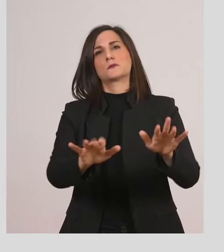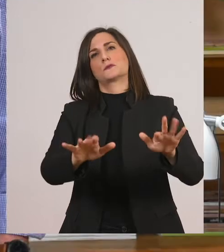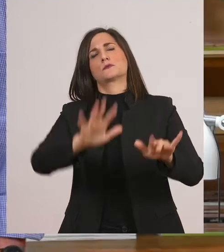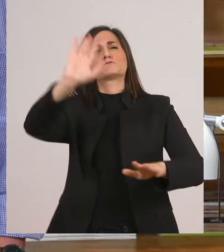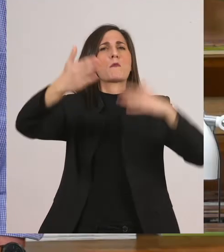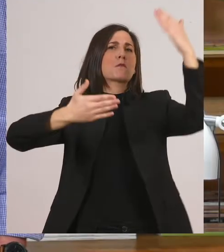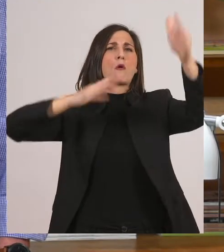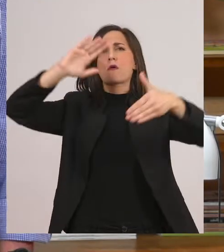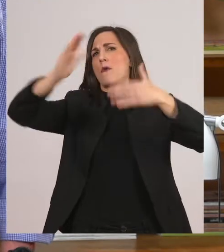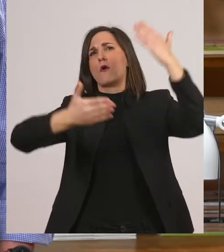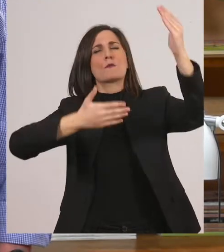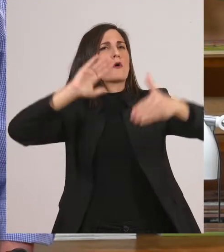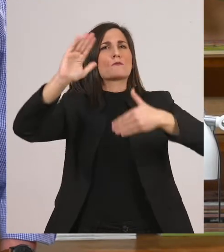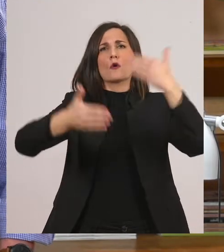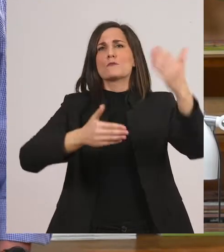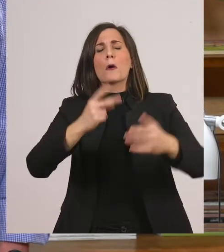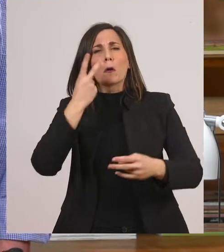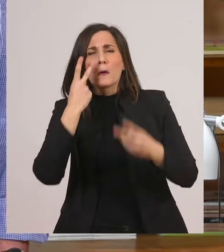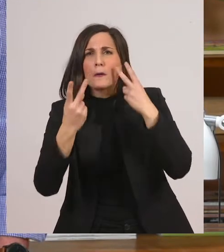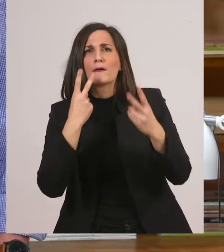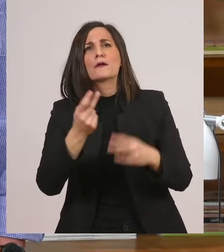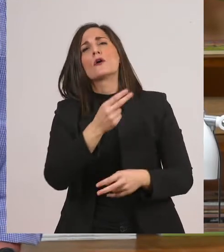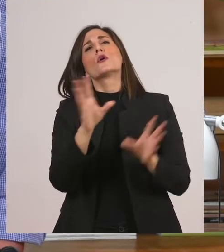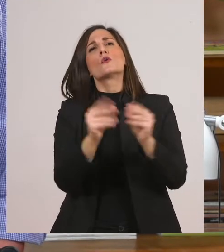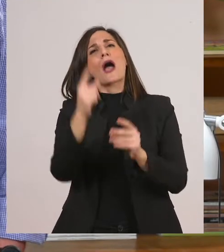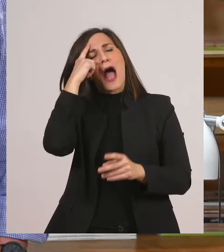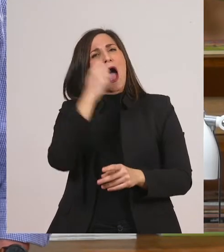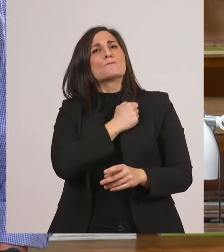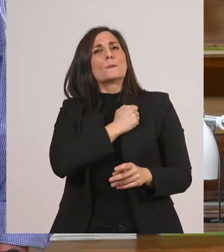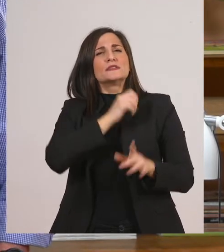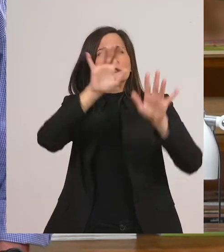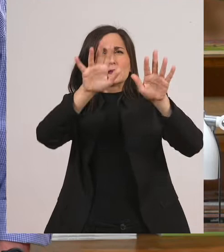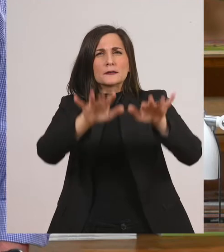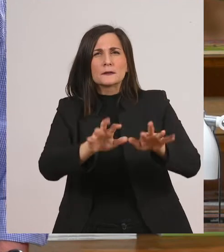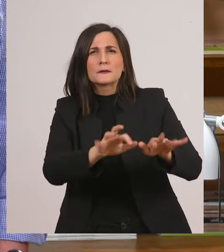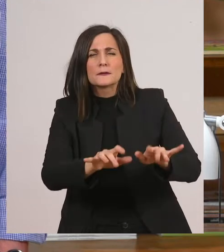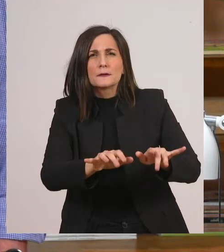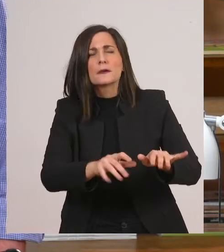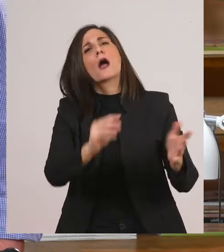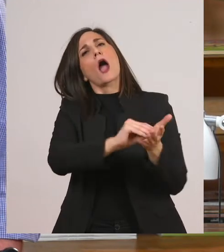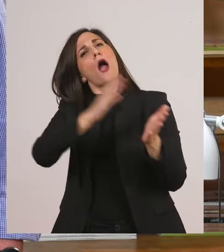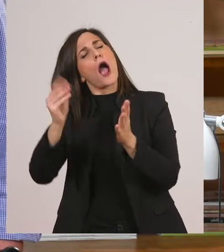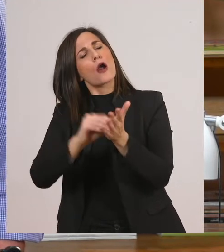Μέσα από το διαδίκτυο μπορούμε να ακούσουμε... ή να διαβάσουμε πράγματα για τη δική μας άποψη. Αλλά πολύ περισσότερο μπορούμε να ακούσουμε και πράγματα για απόψεις των άλλων.